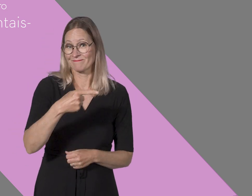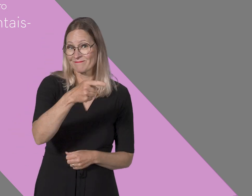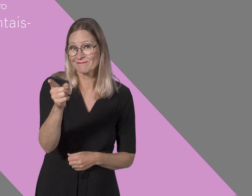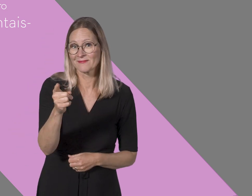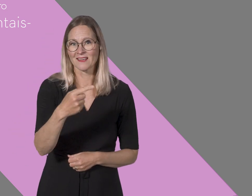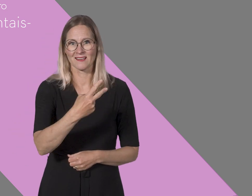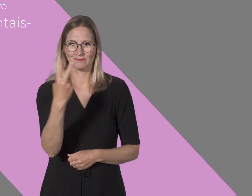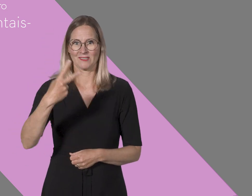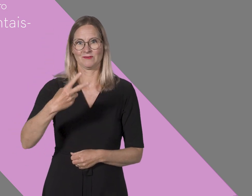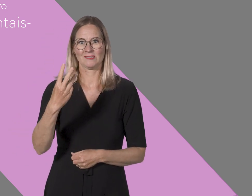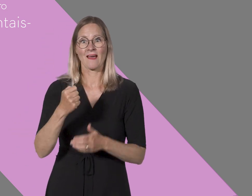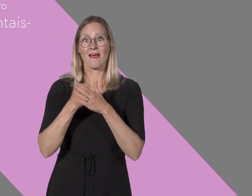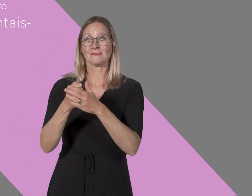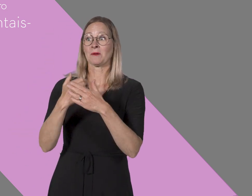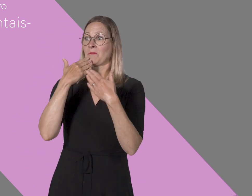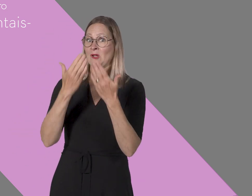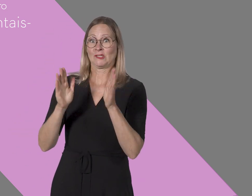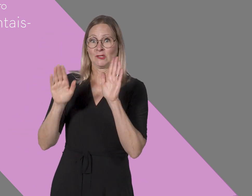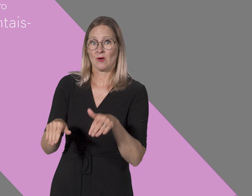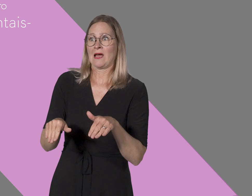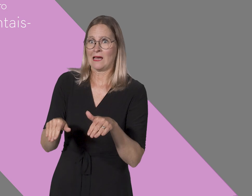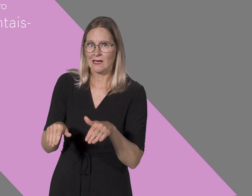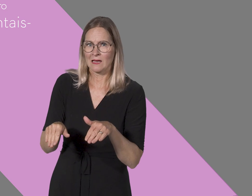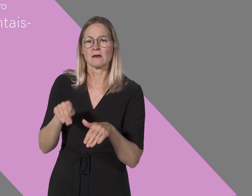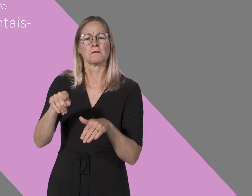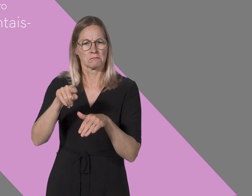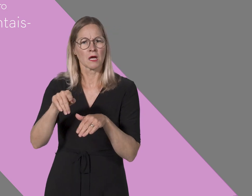Viime vuoden puolella myönnettyjen tukirahojen suhteen -